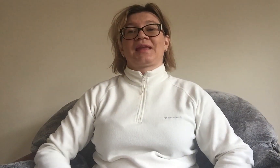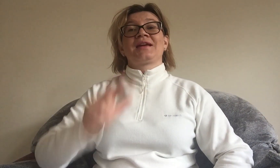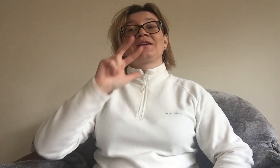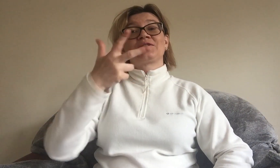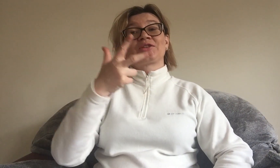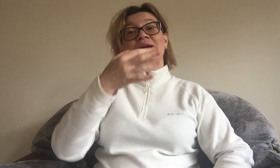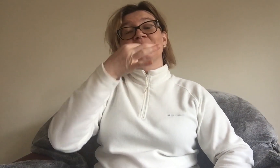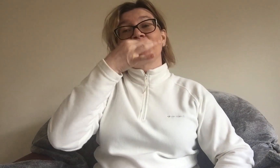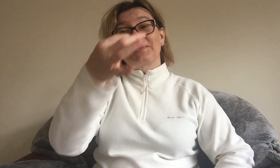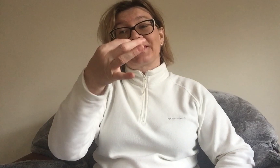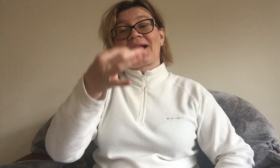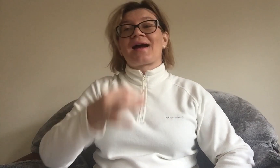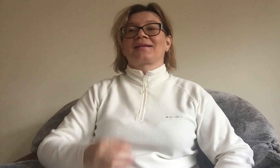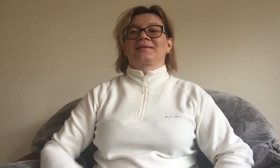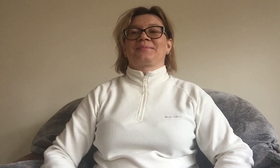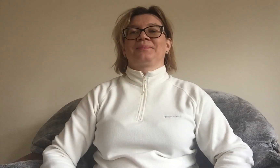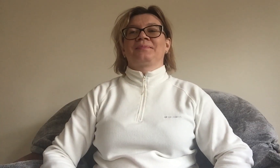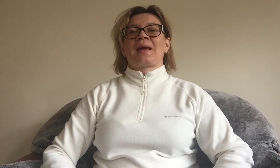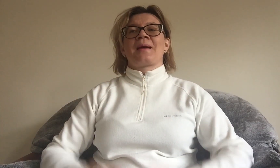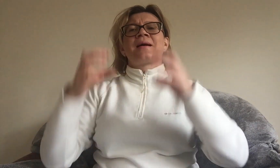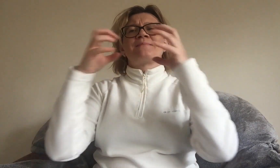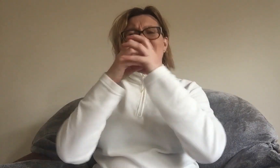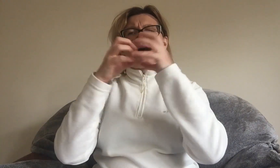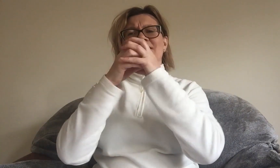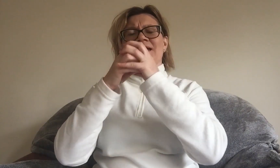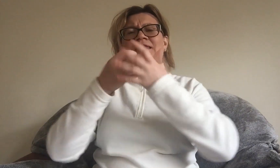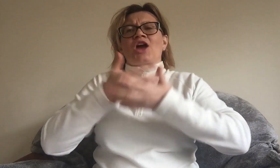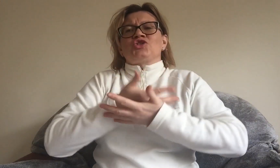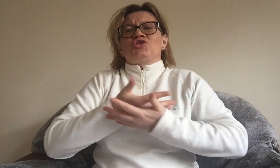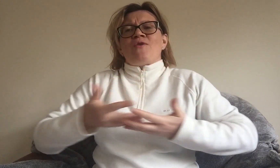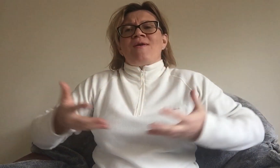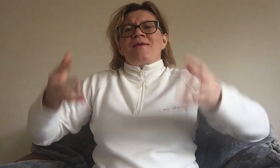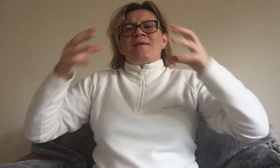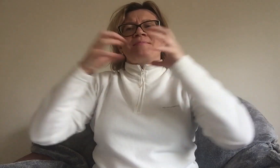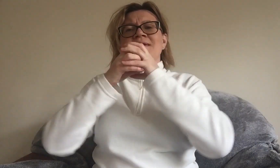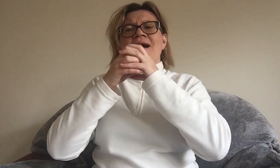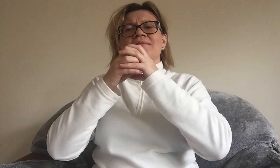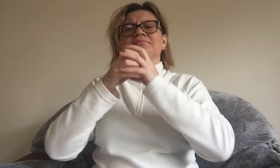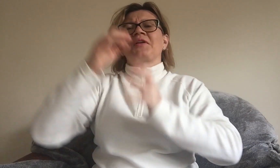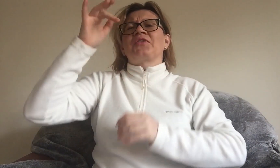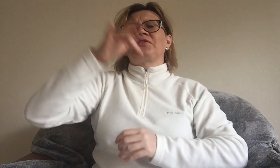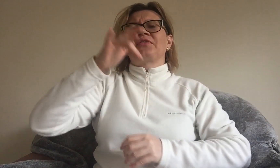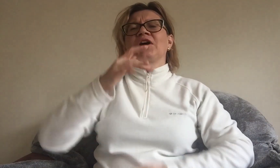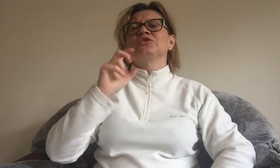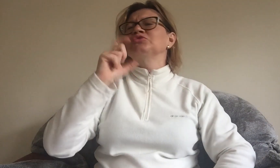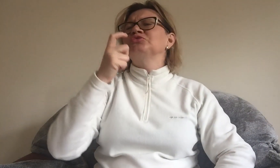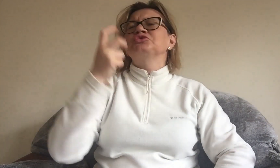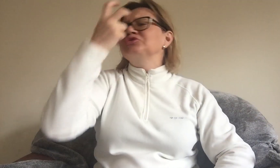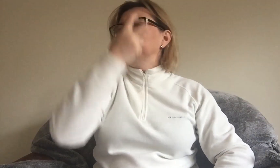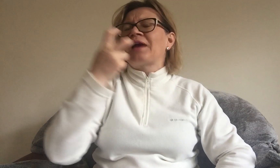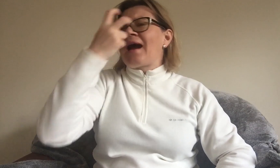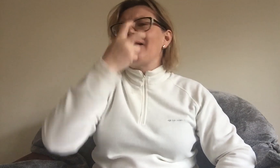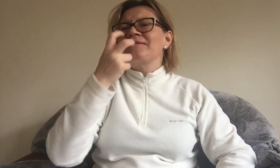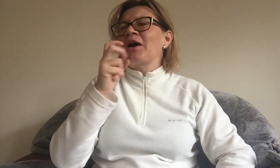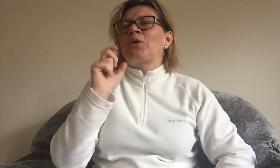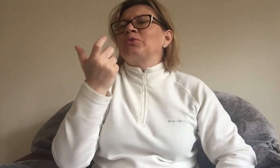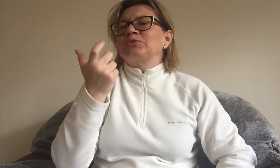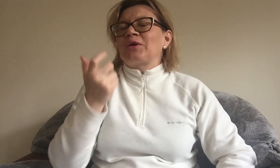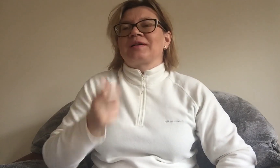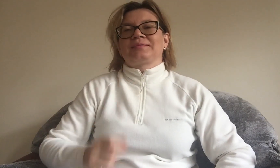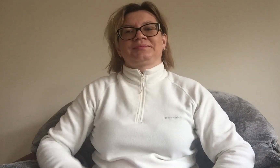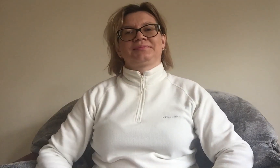3. Jak wygląda Ziemia i co jest ciekawego na Ziemi?